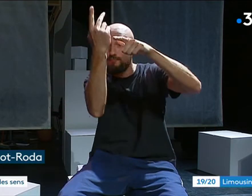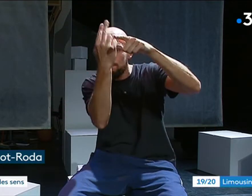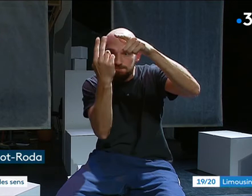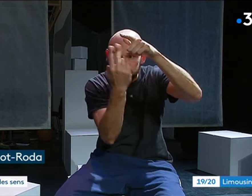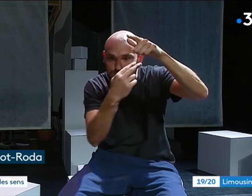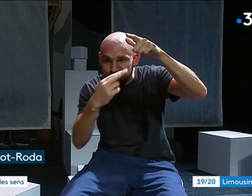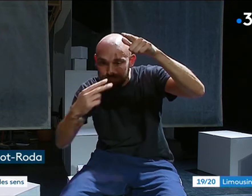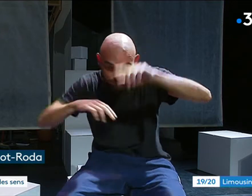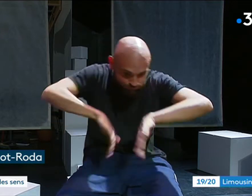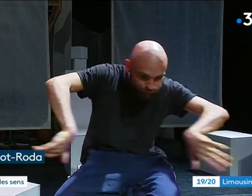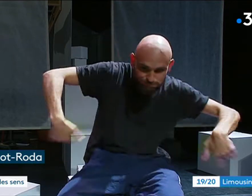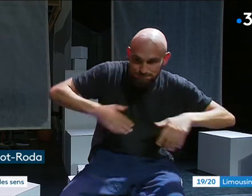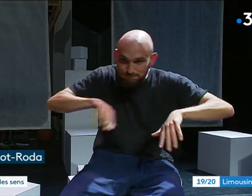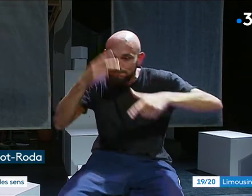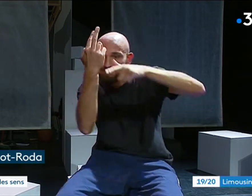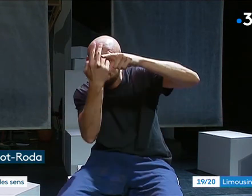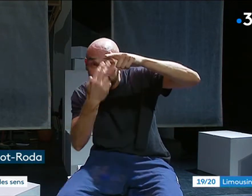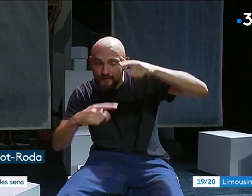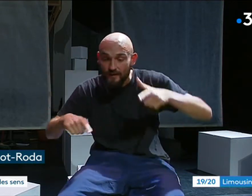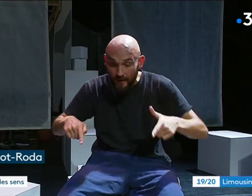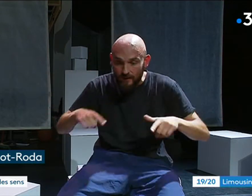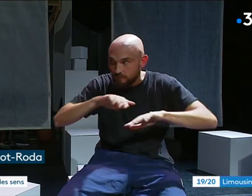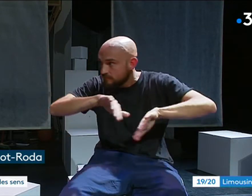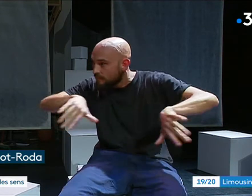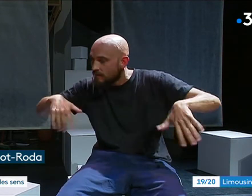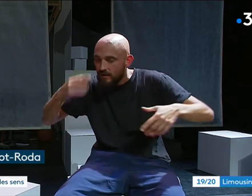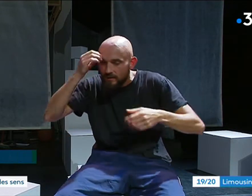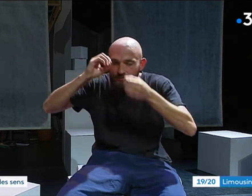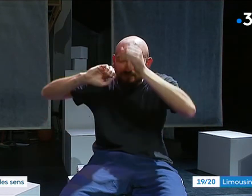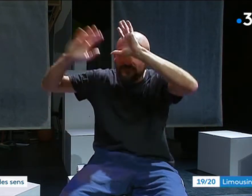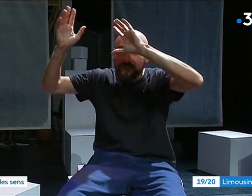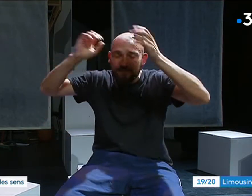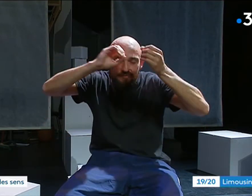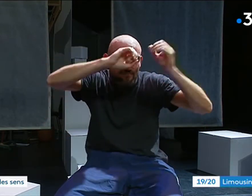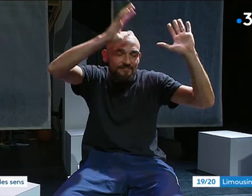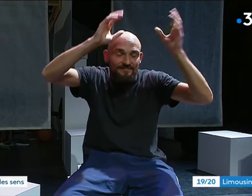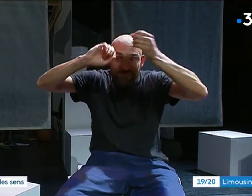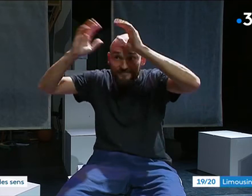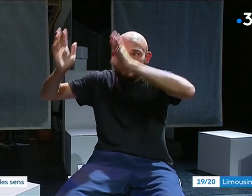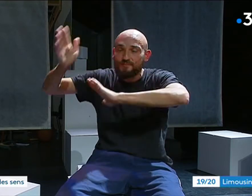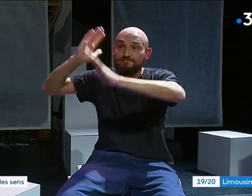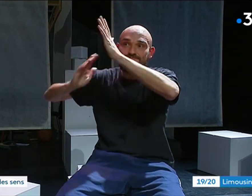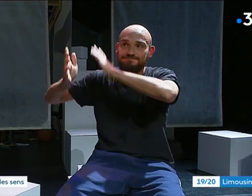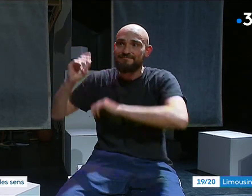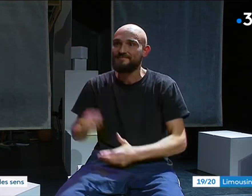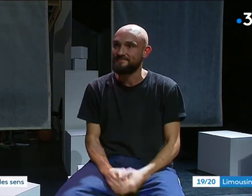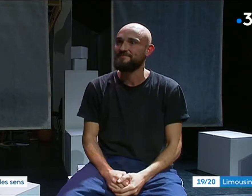lorsqu'il pêchait. Et des souvenirs vont lui revenir.